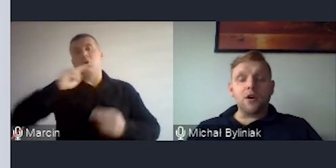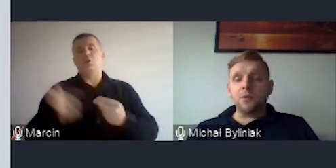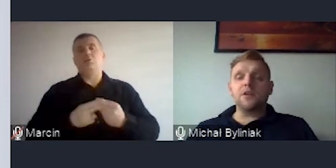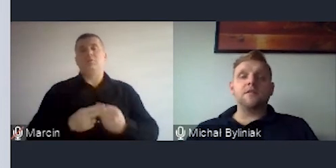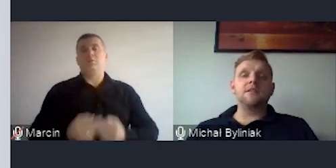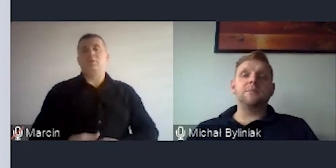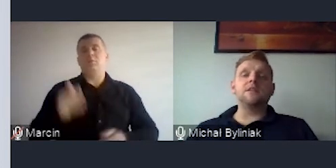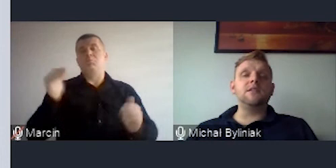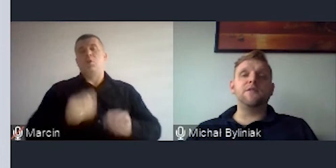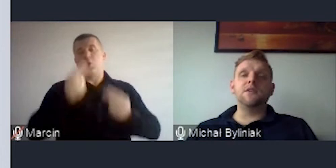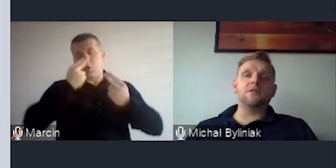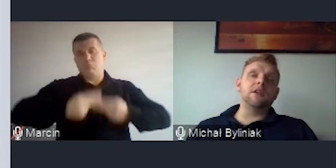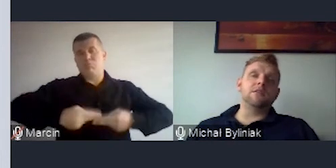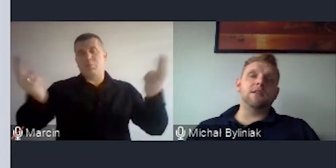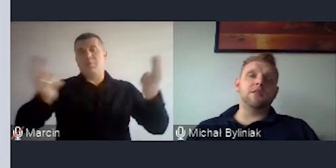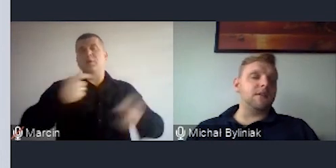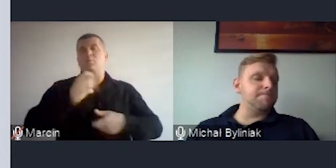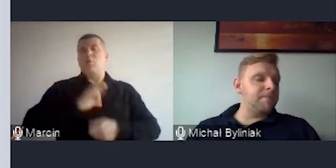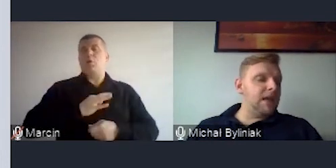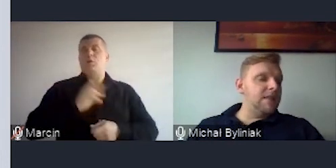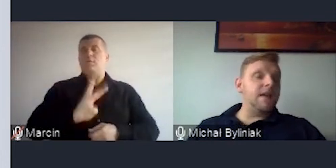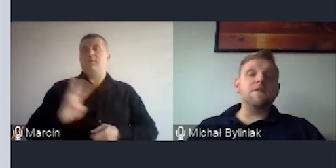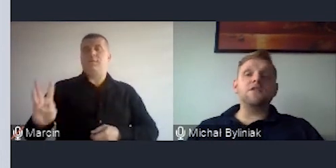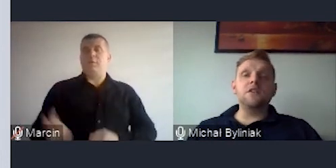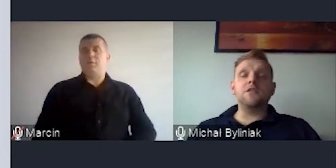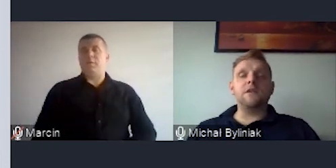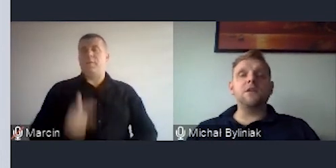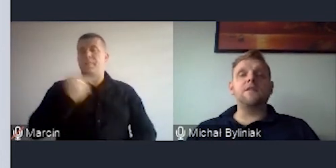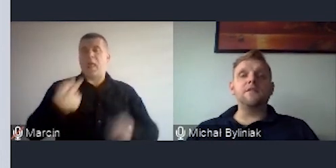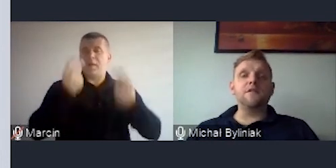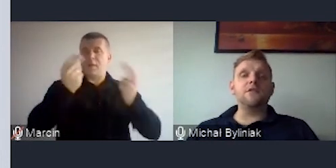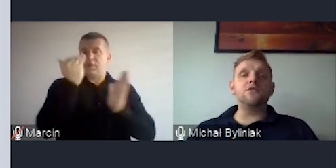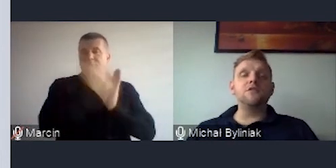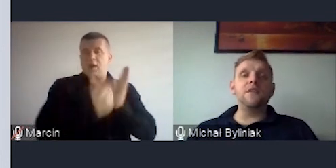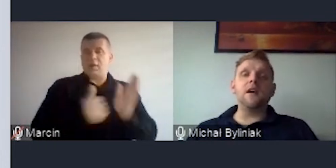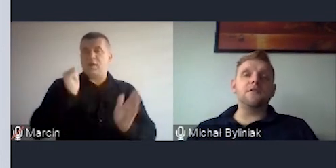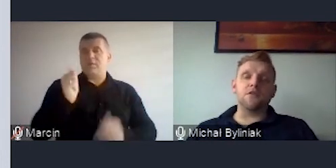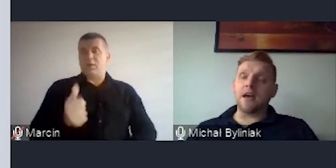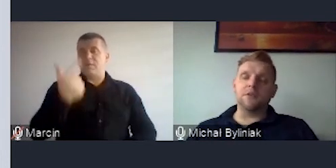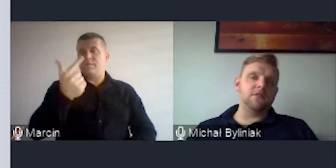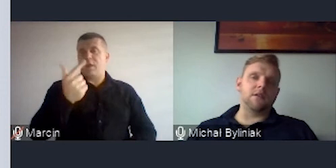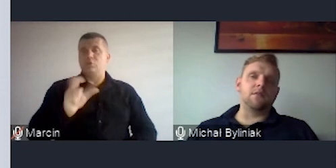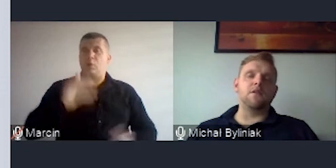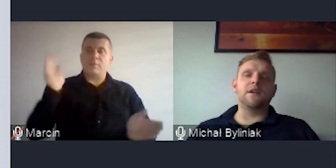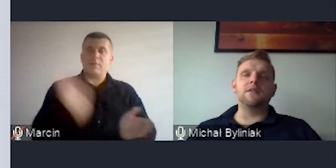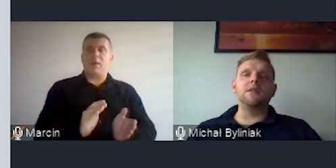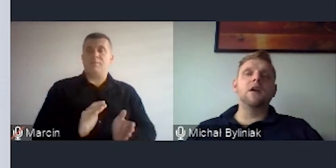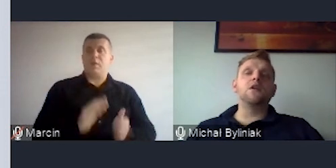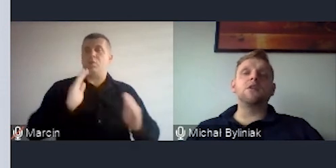Mogę opublikować zapytanie na swojej stronie internetowej. Najważniejszy warunek kwalifikowalności – dwie co najmniej dwie oferty,